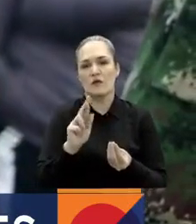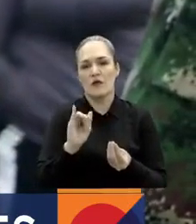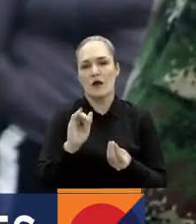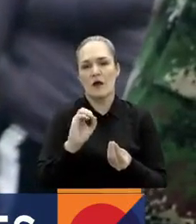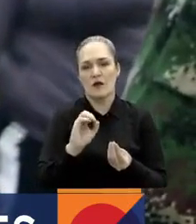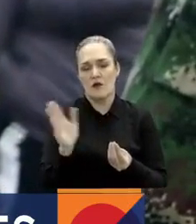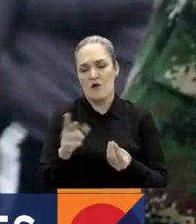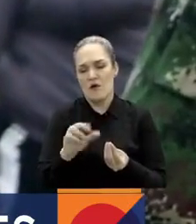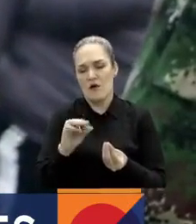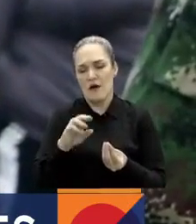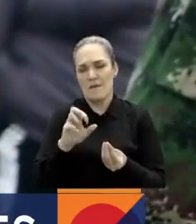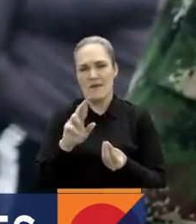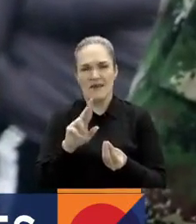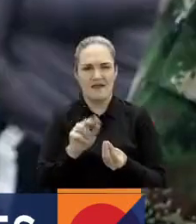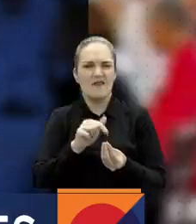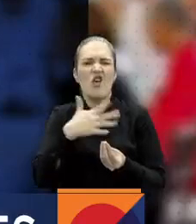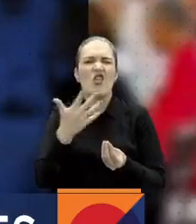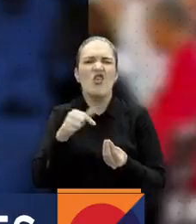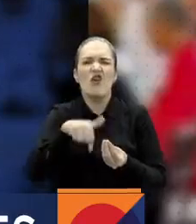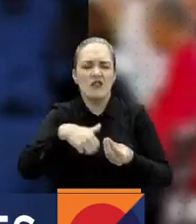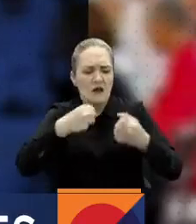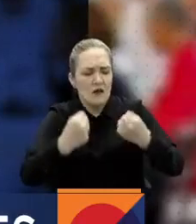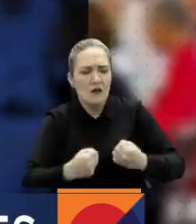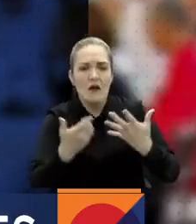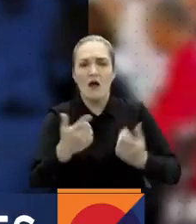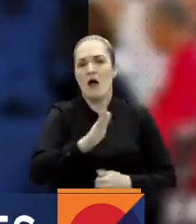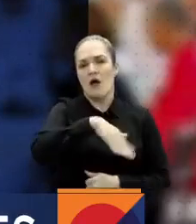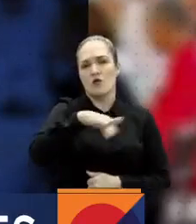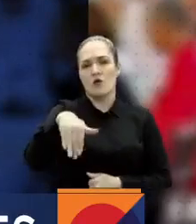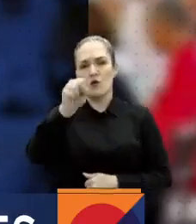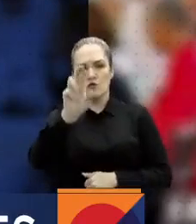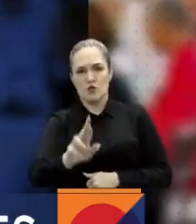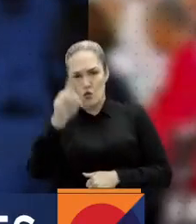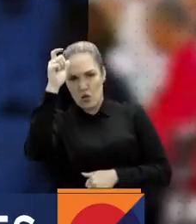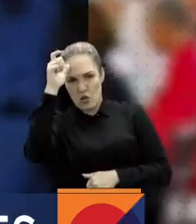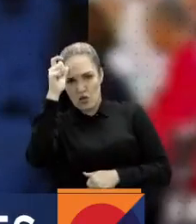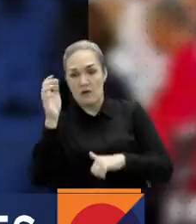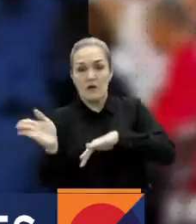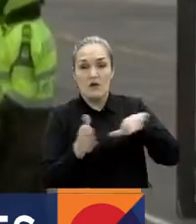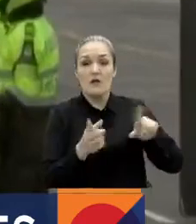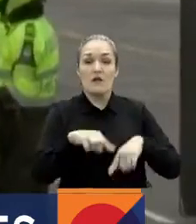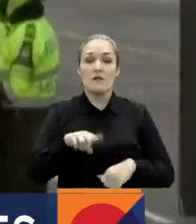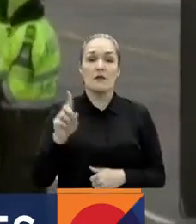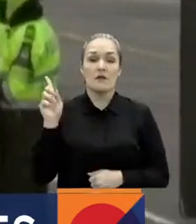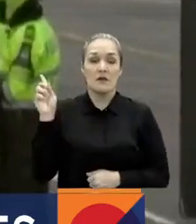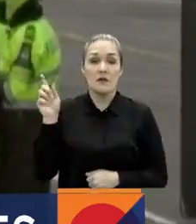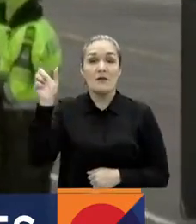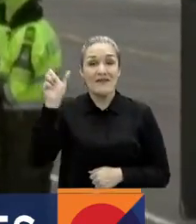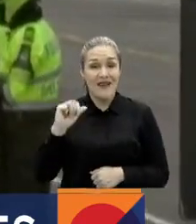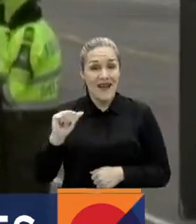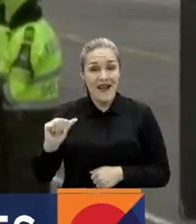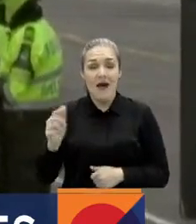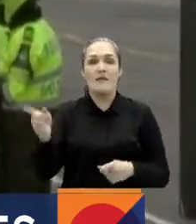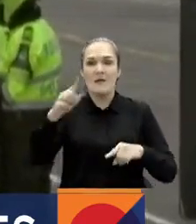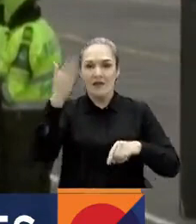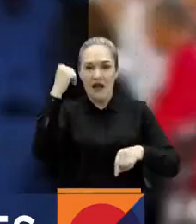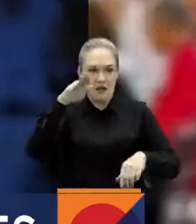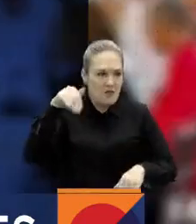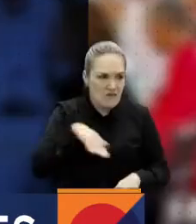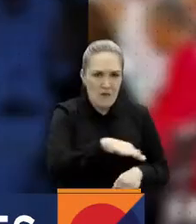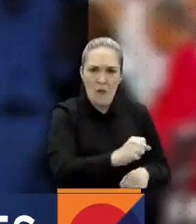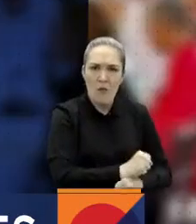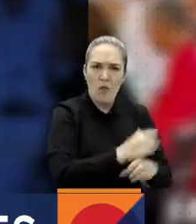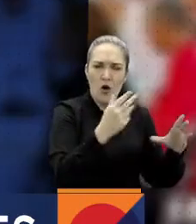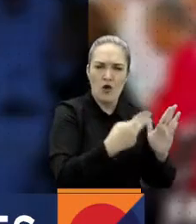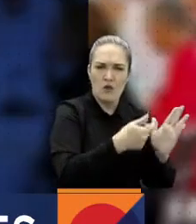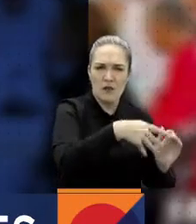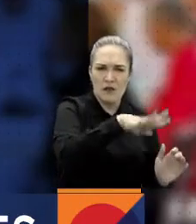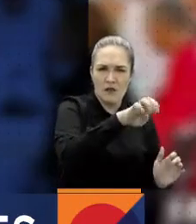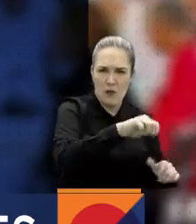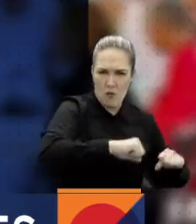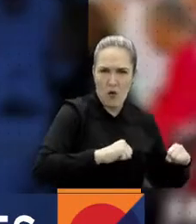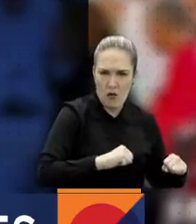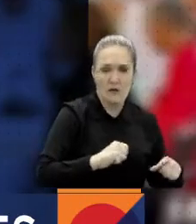CON PELO TAPIAS, PERTENECIENTE